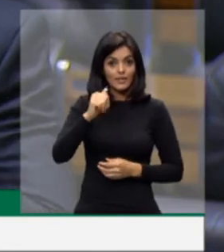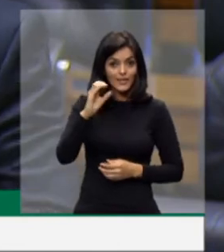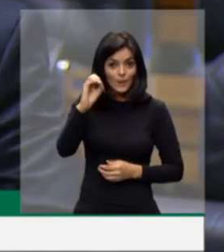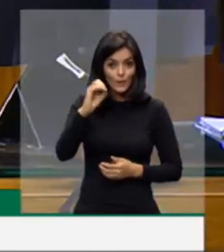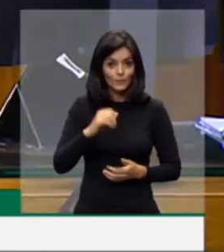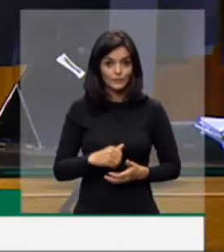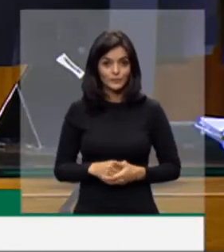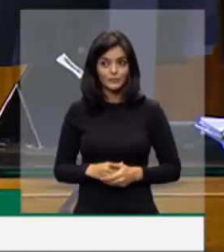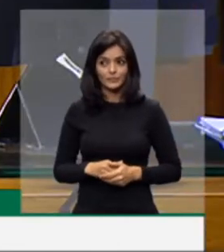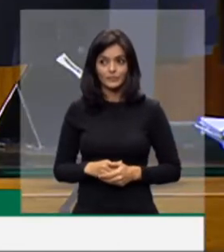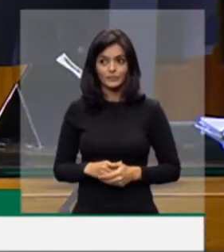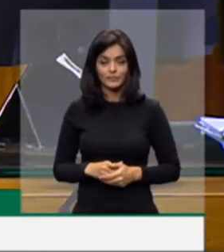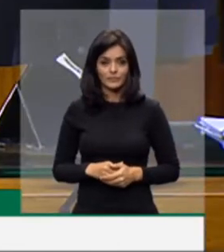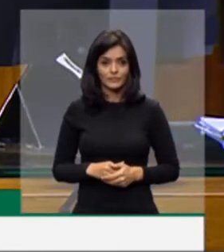PSC? PCDOB? CIDADANIA? -- [DEPUTADA]: PCDOB,